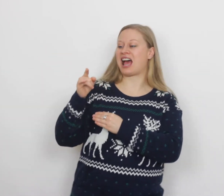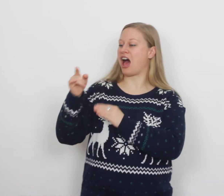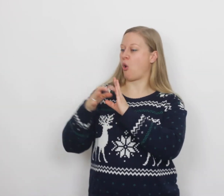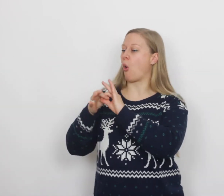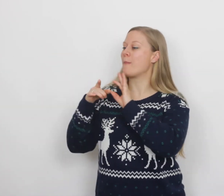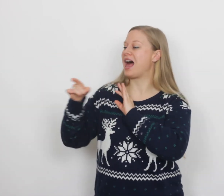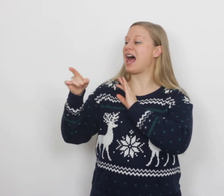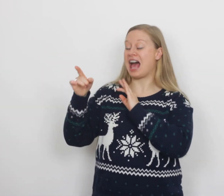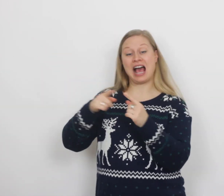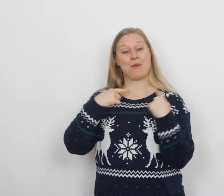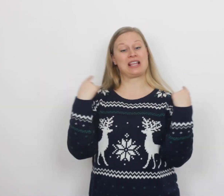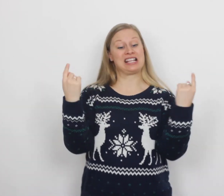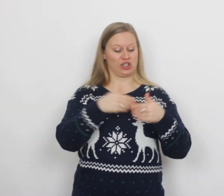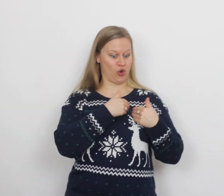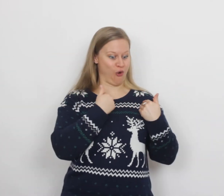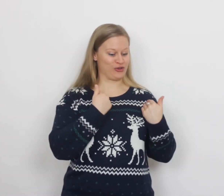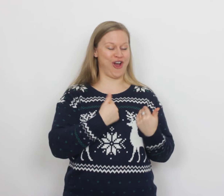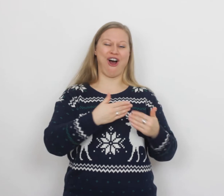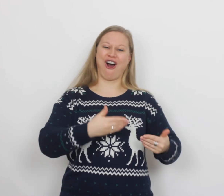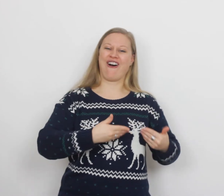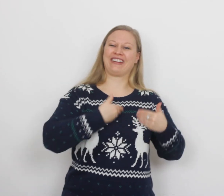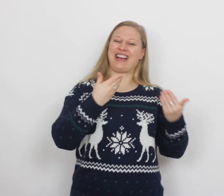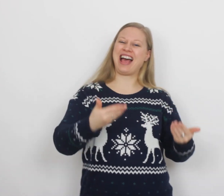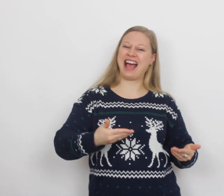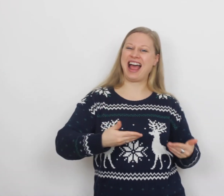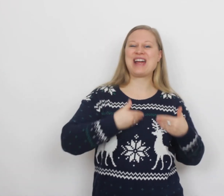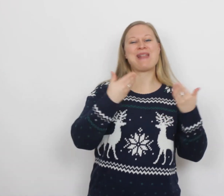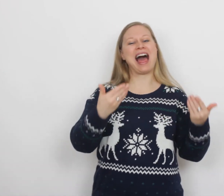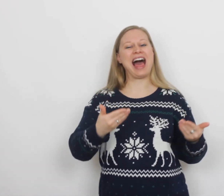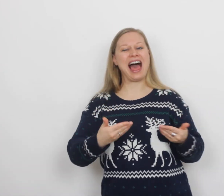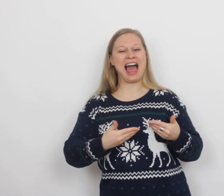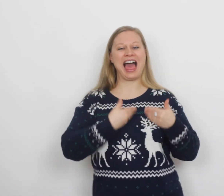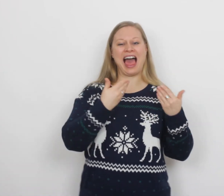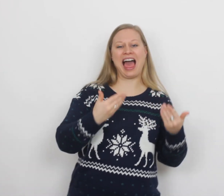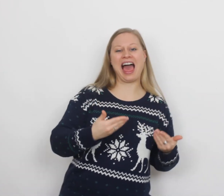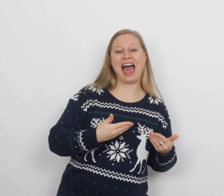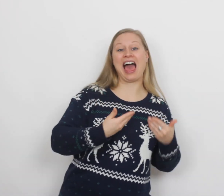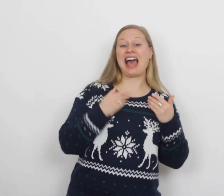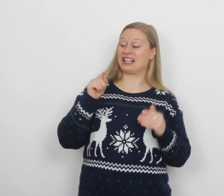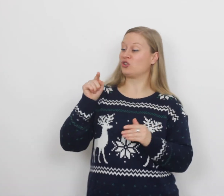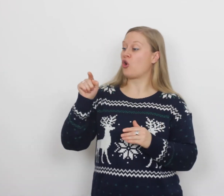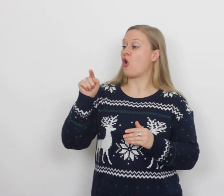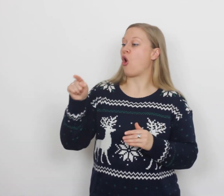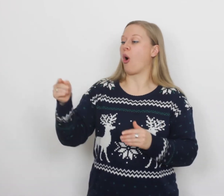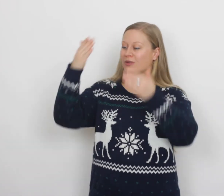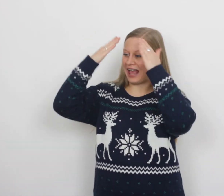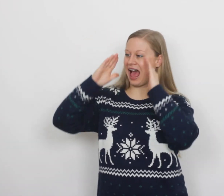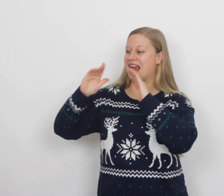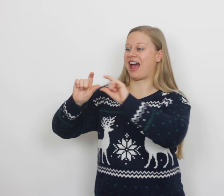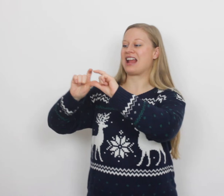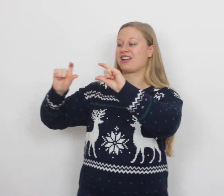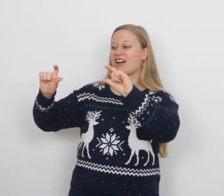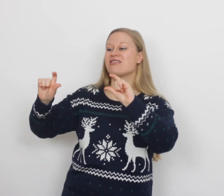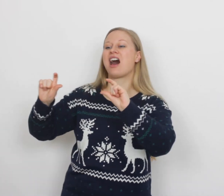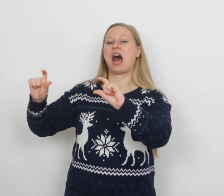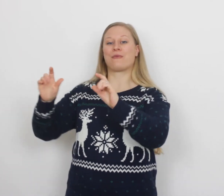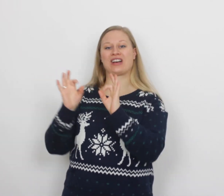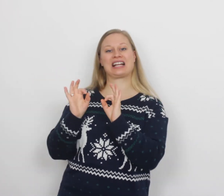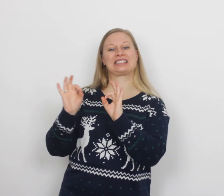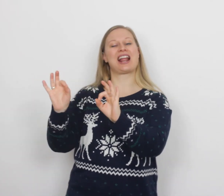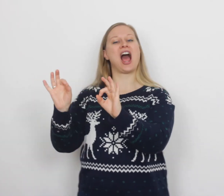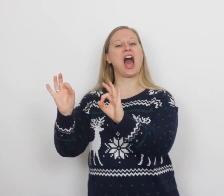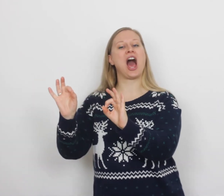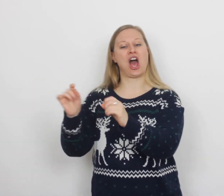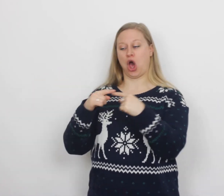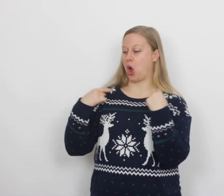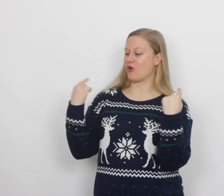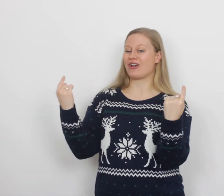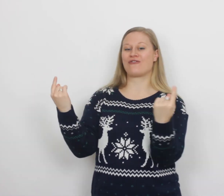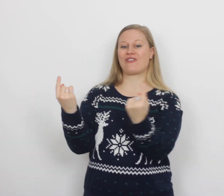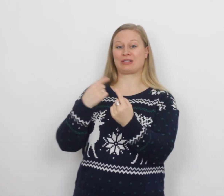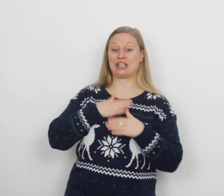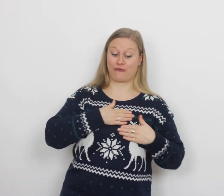Ja, om Hem is ons hart verblijd, op Zijn heilige naam vertrouwen wij.